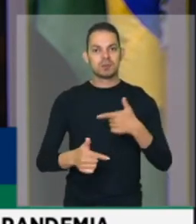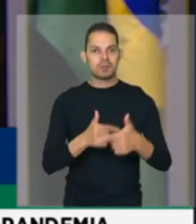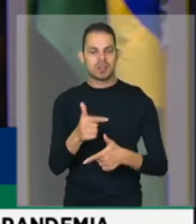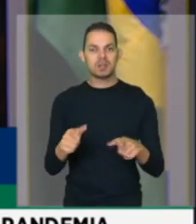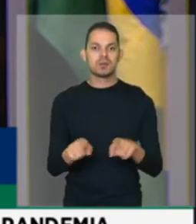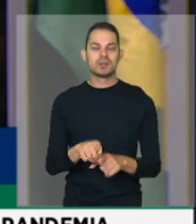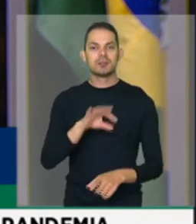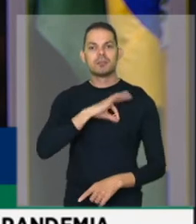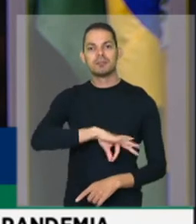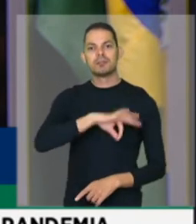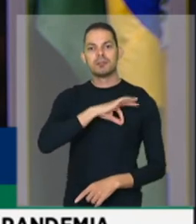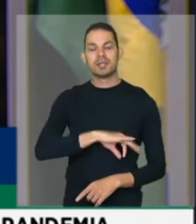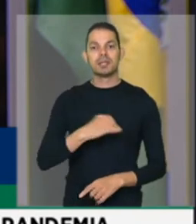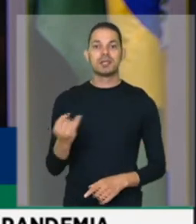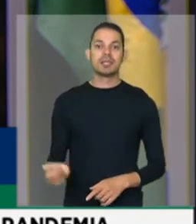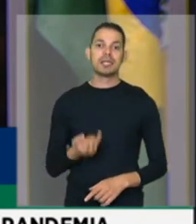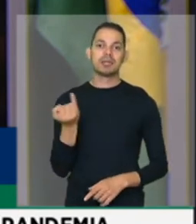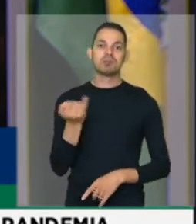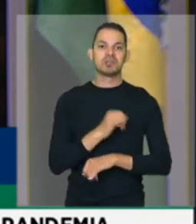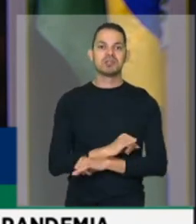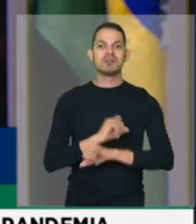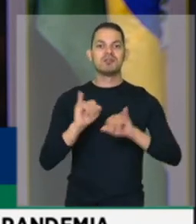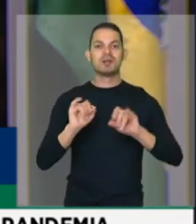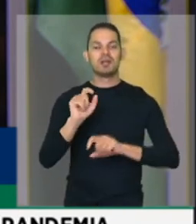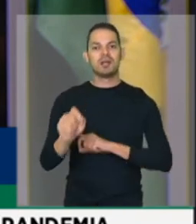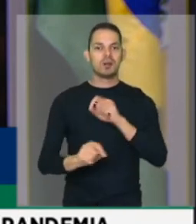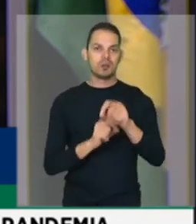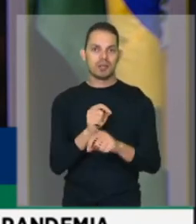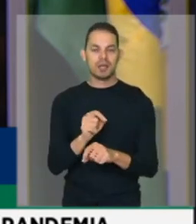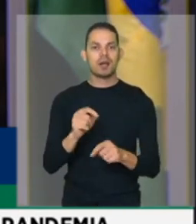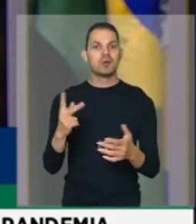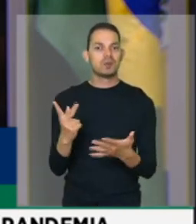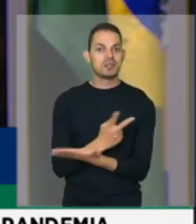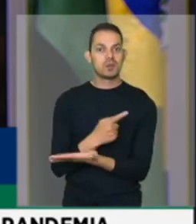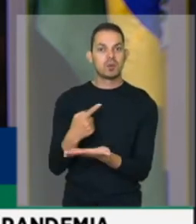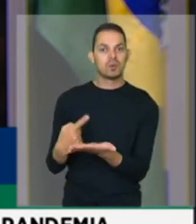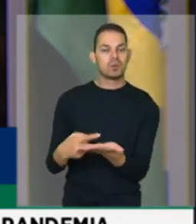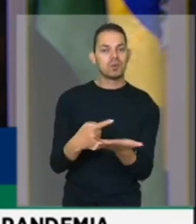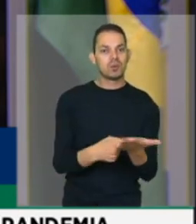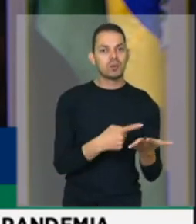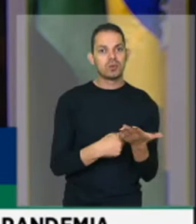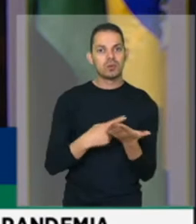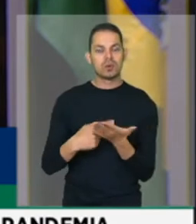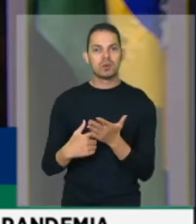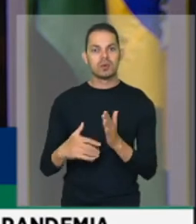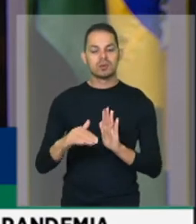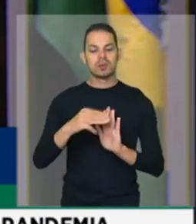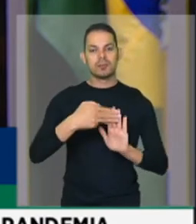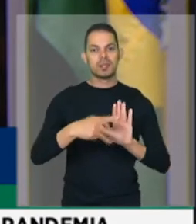RENDA. IMPORTANTE DIZER AQUI QUE FOI UM ACORDO PARA QUE FOSSE INCLUÍDO NA MEDIDA PROVISÓRIA QUE O GOVERNO JÁ